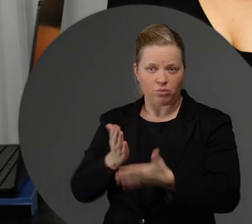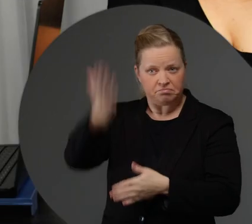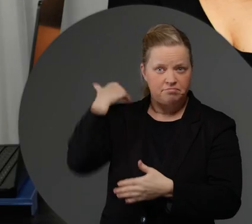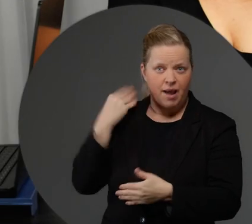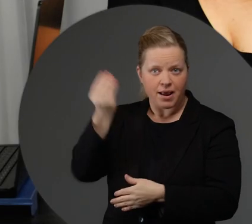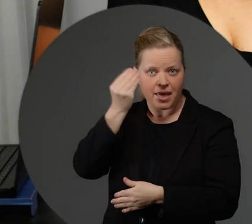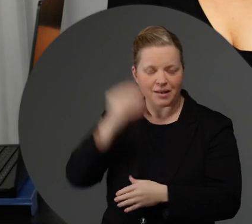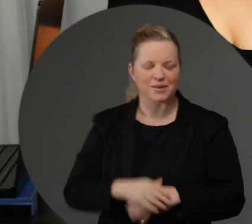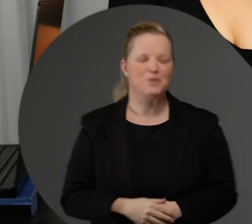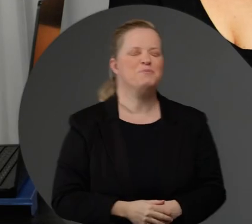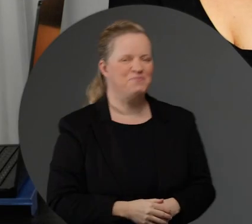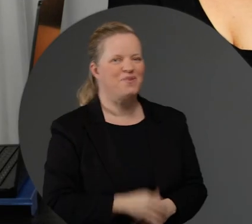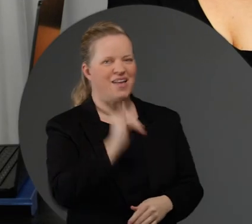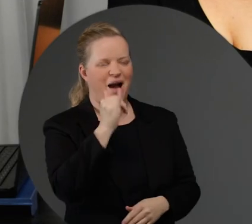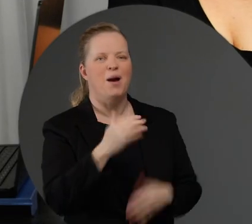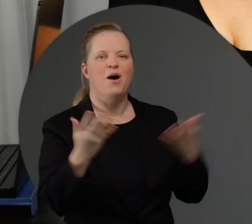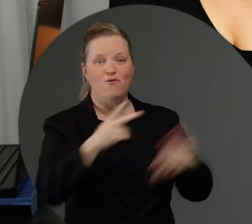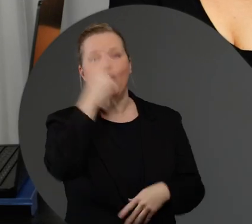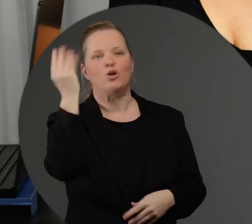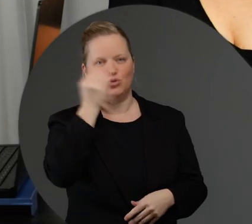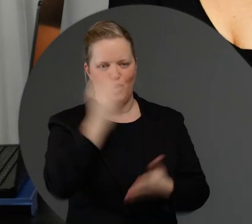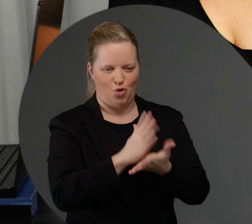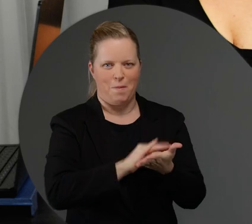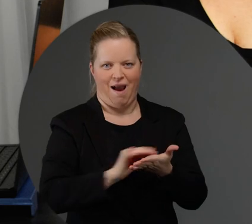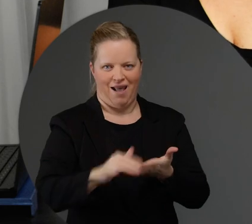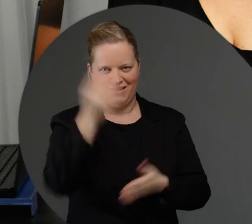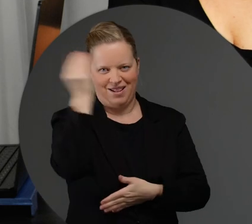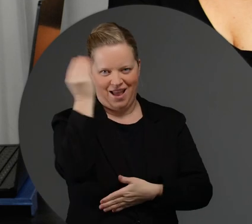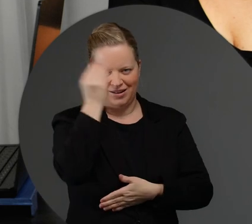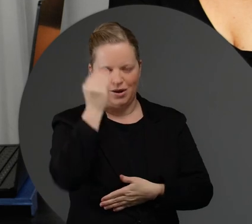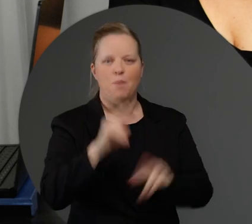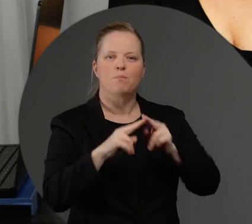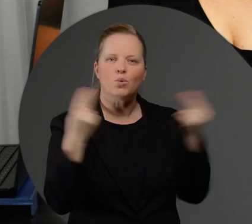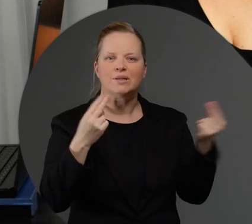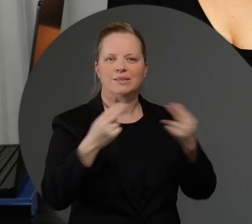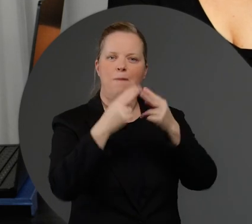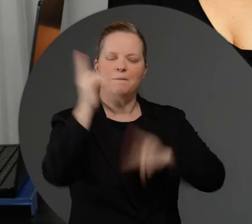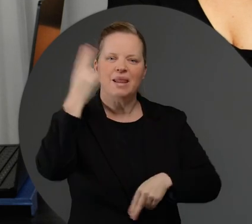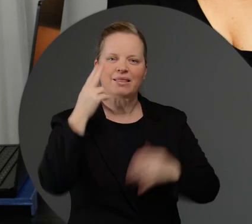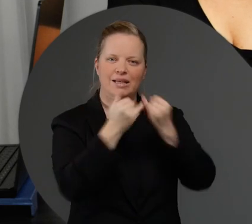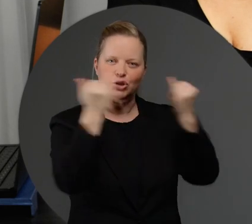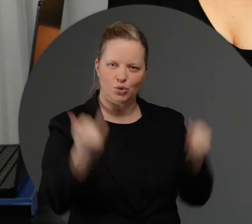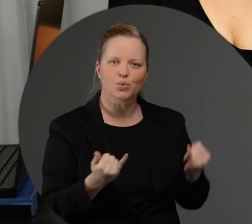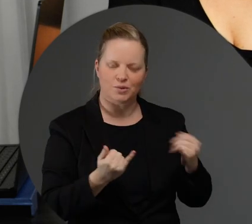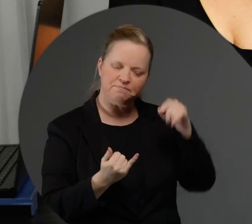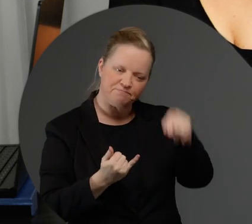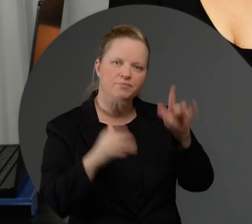Ja, also Braille habe ich an der Volksschule gelernt. Im Prinzip im Bundesblindeninstitut lernt man Braille eigentlich wirklich von der...